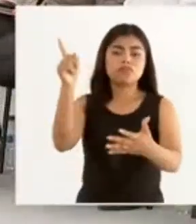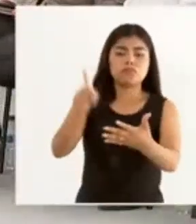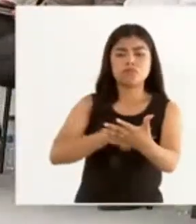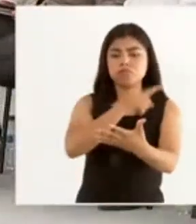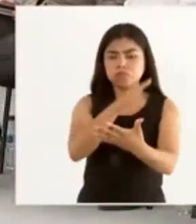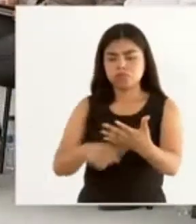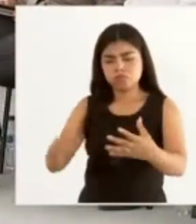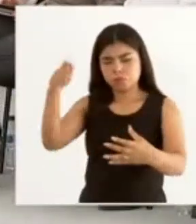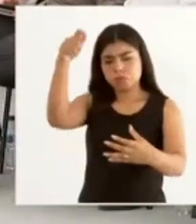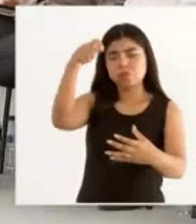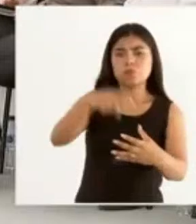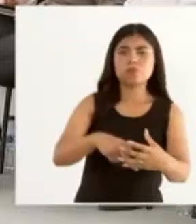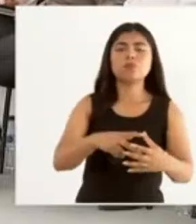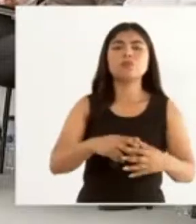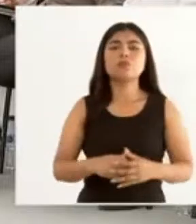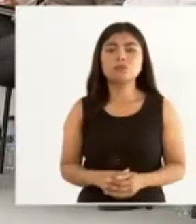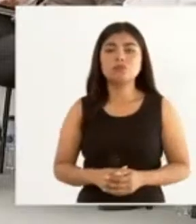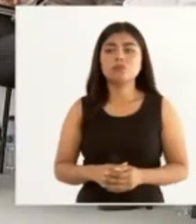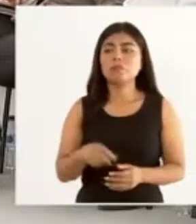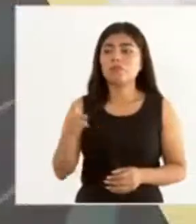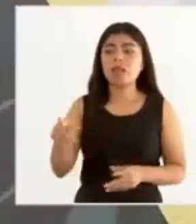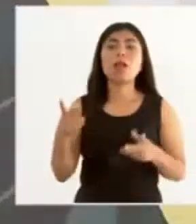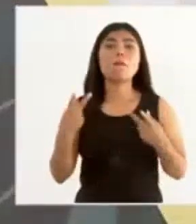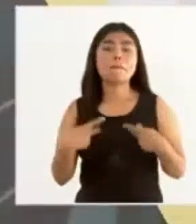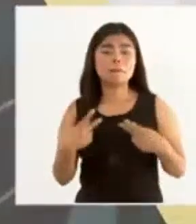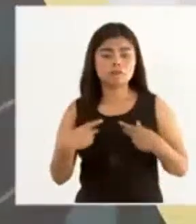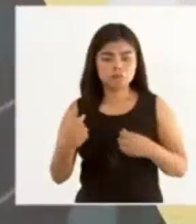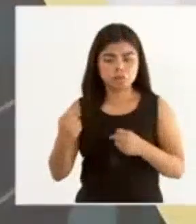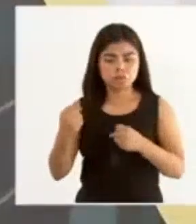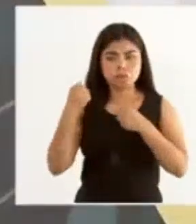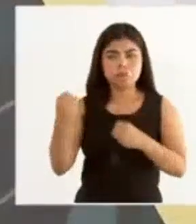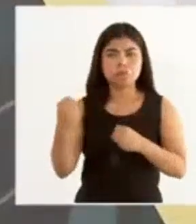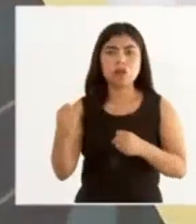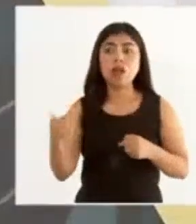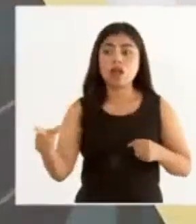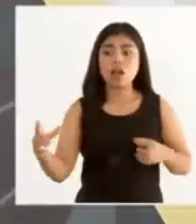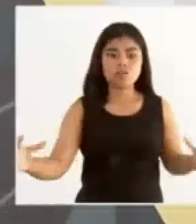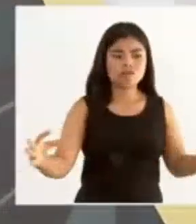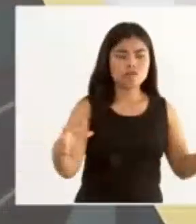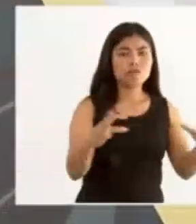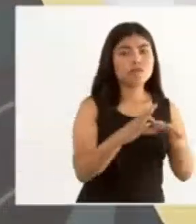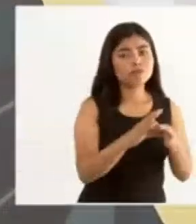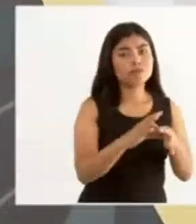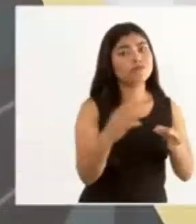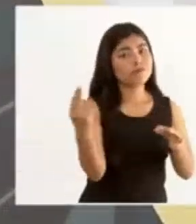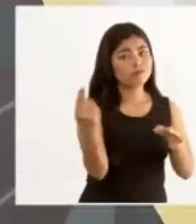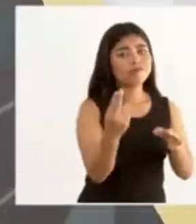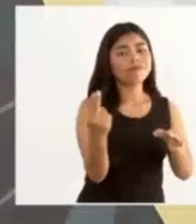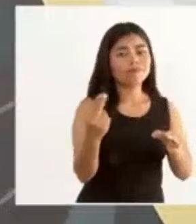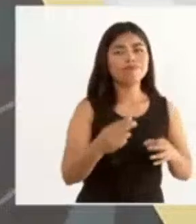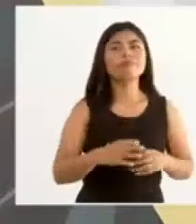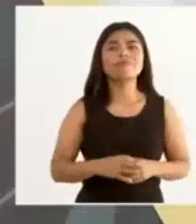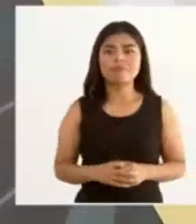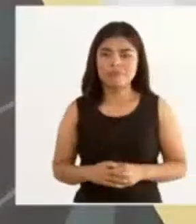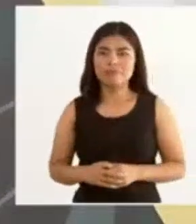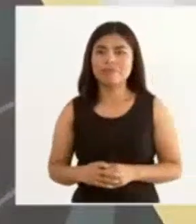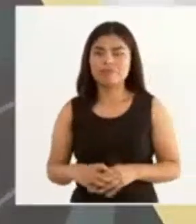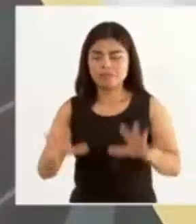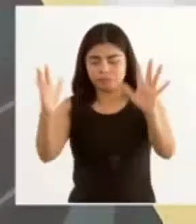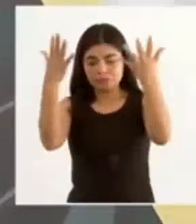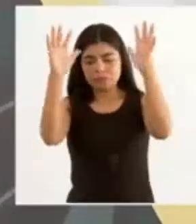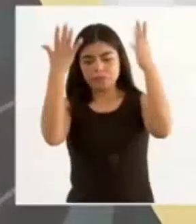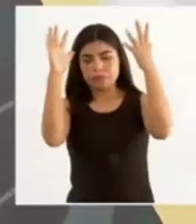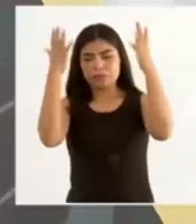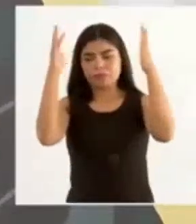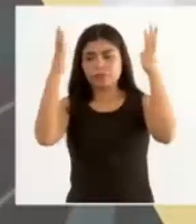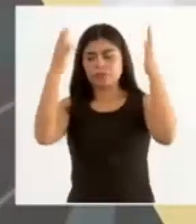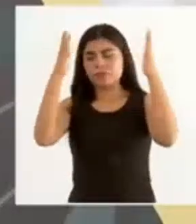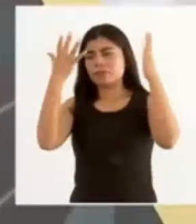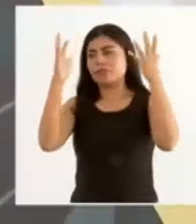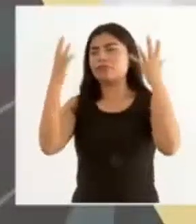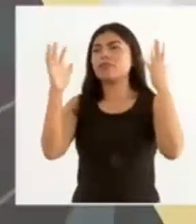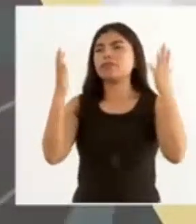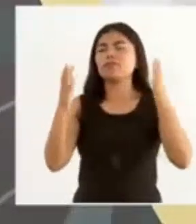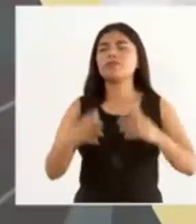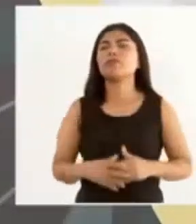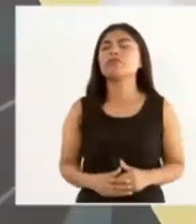el pueblo manda y por eso con el pueblo todo y sin el pueblo todo. [Aplausos]